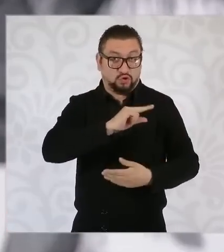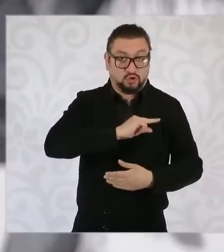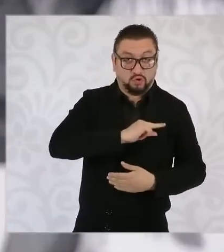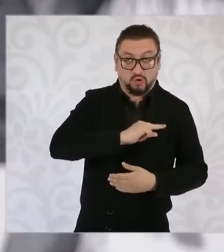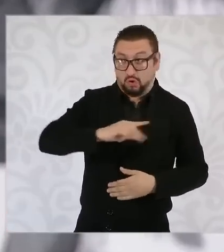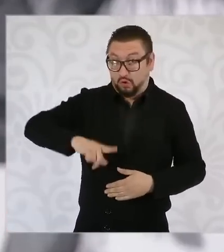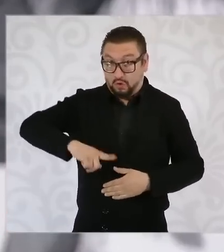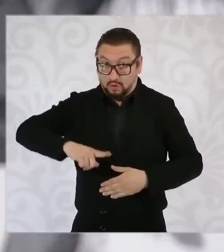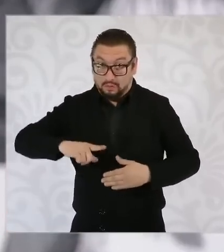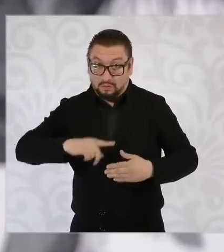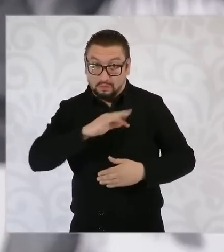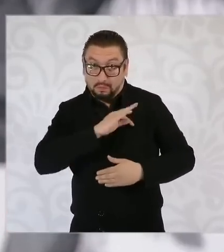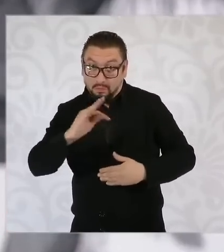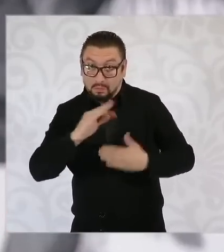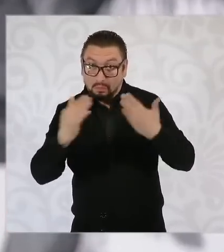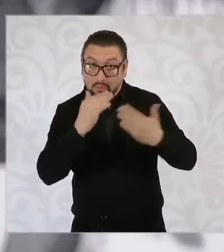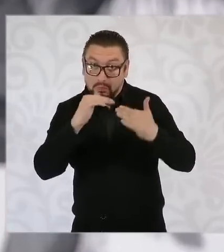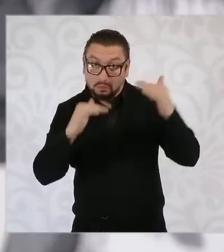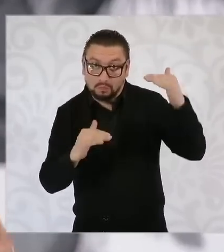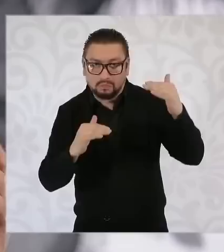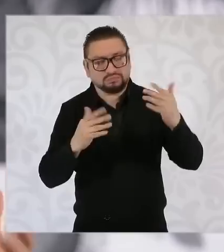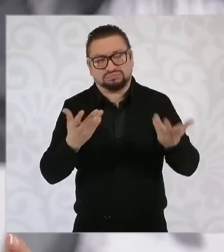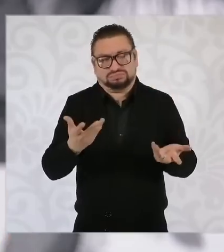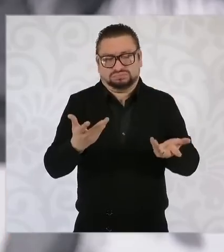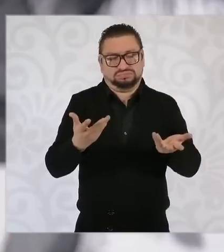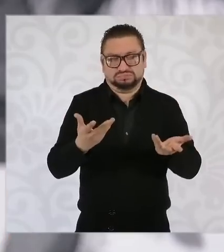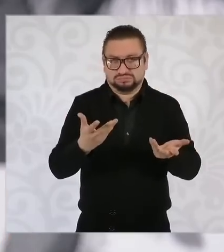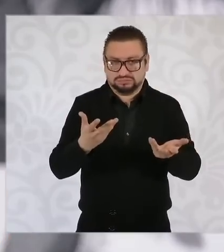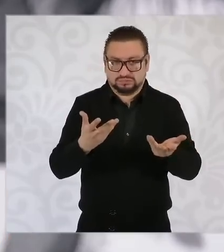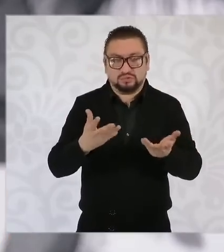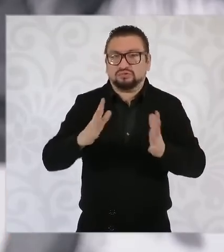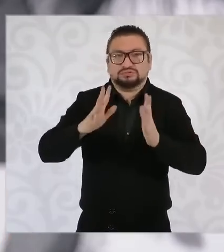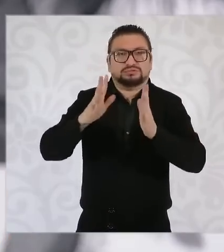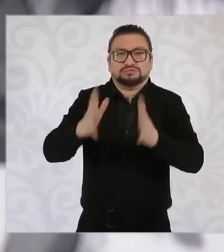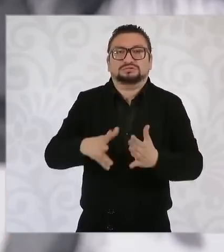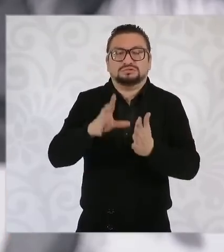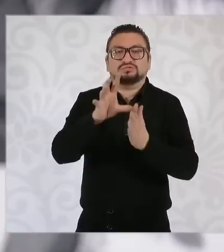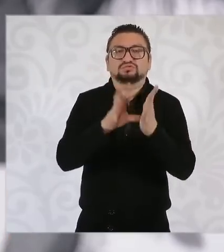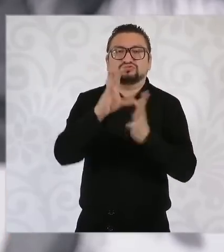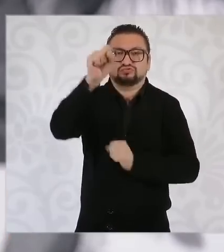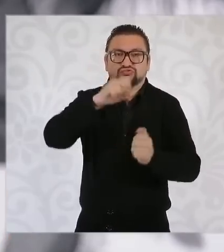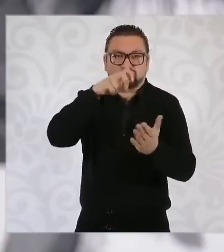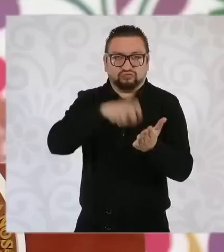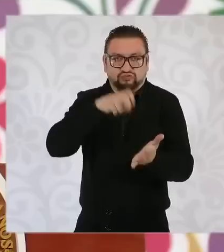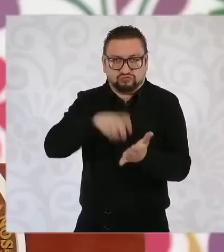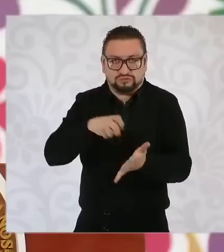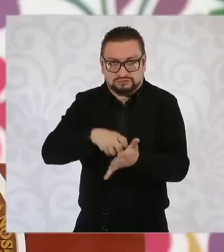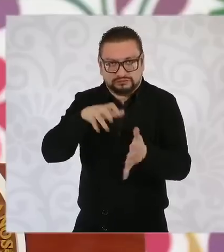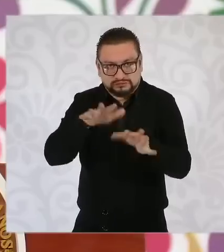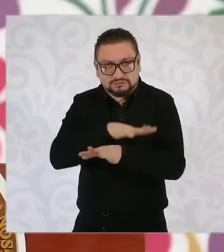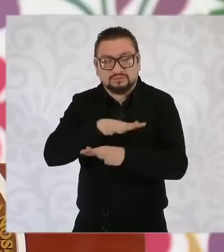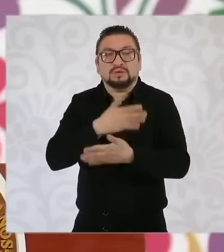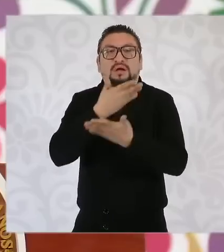empresa privada eso ya es parte de la Reforma constitucional pero ahora cambian las leyes